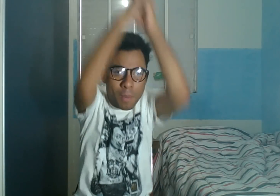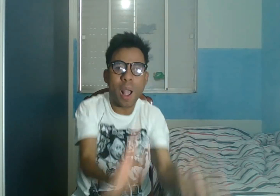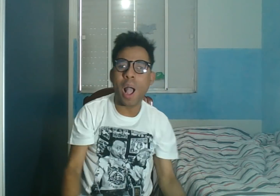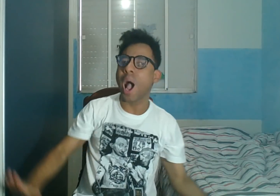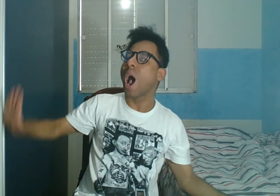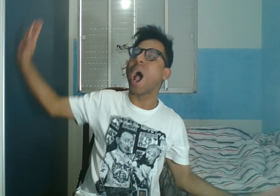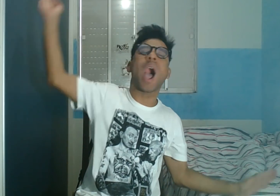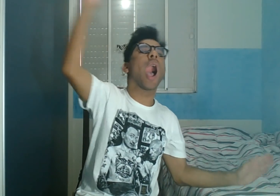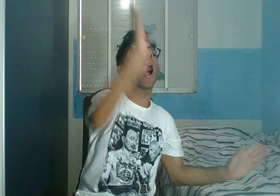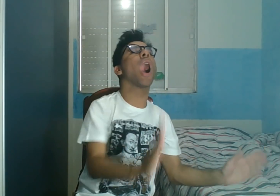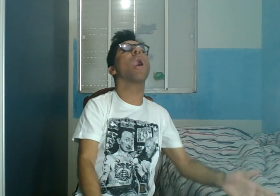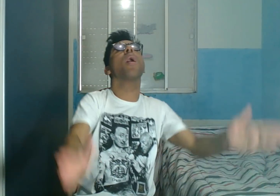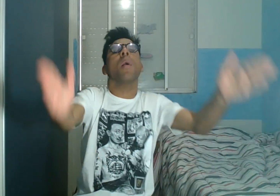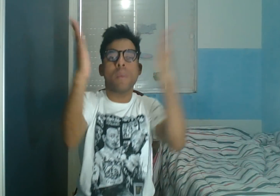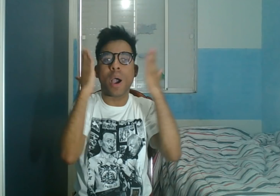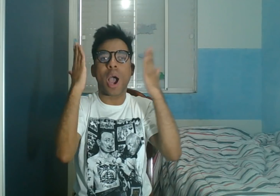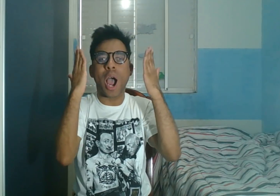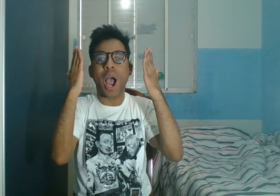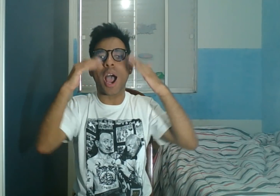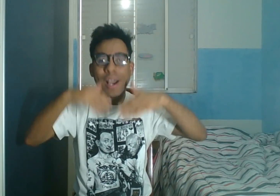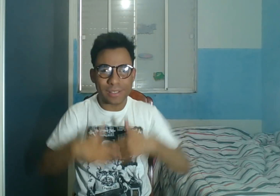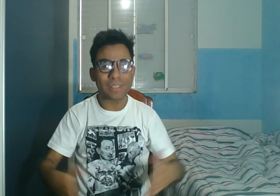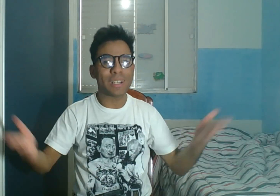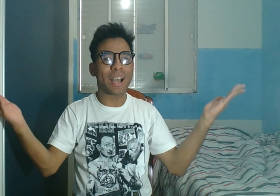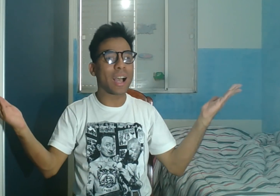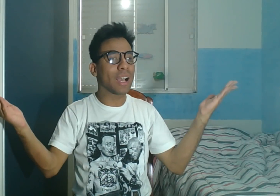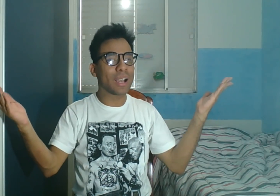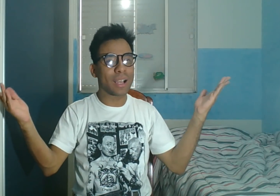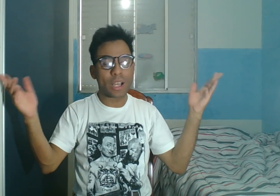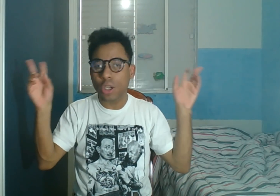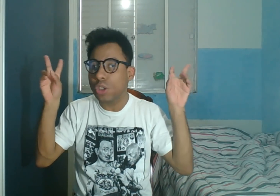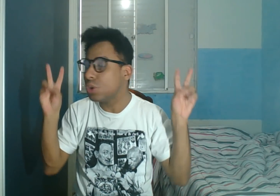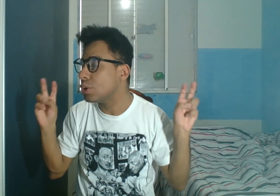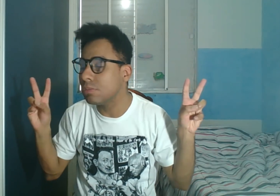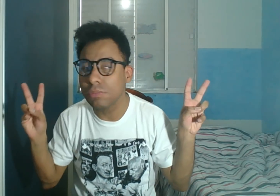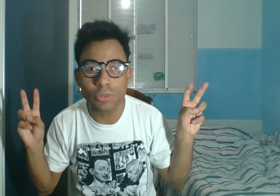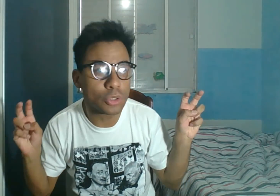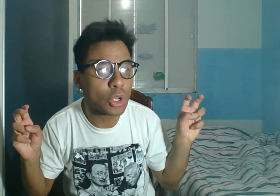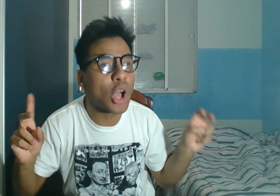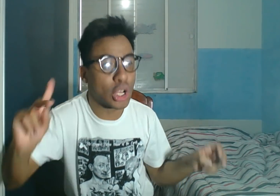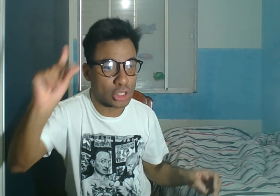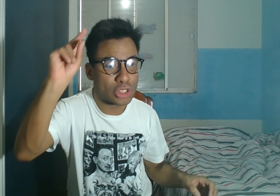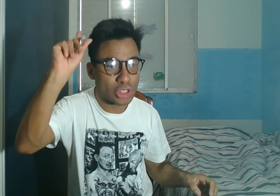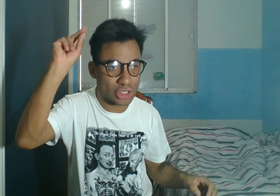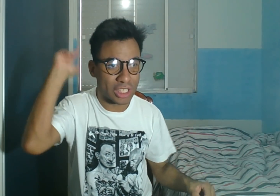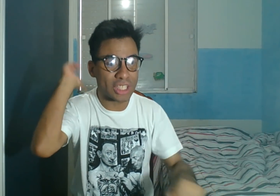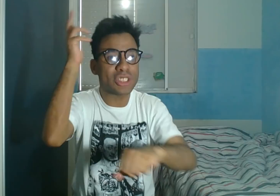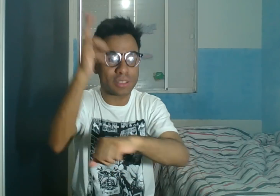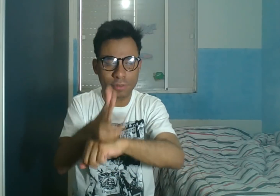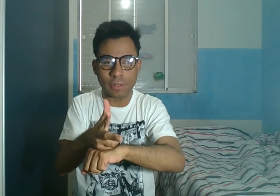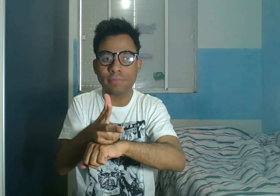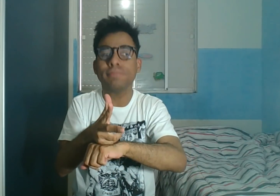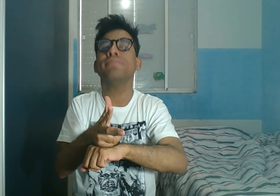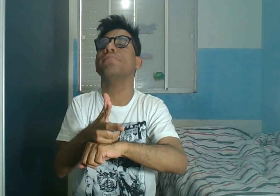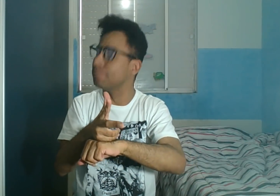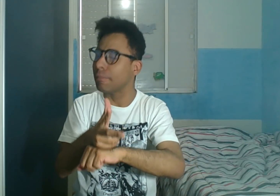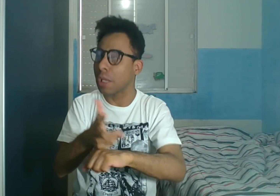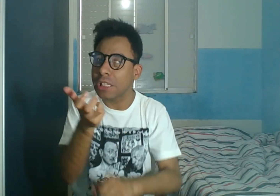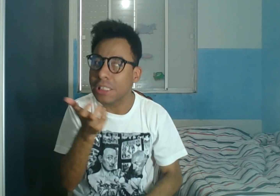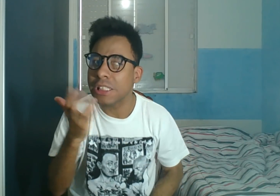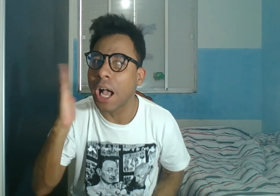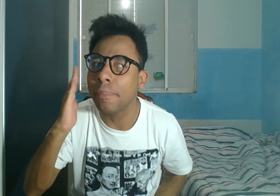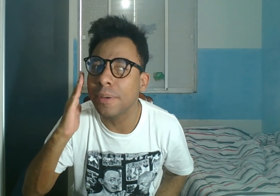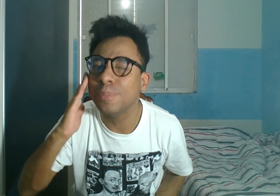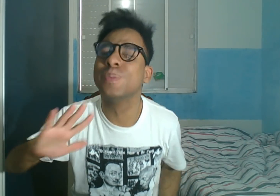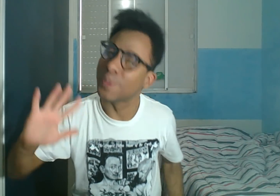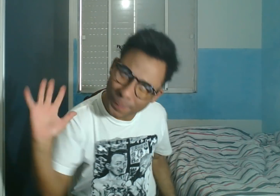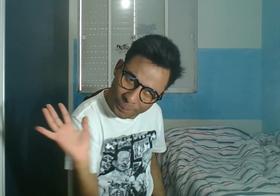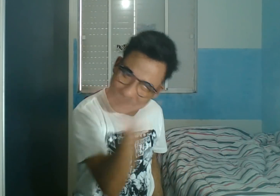brasil OH !! , tema "antigo vídeo" querem saber ?? Vamos!